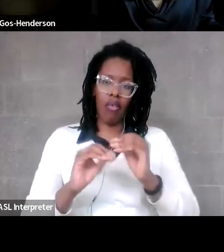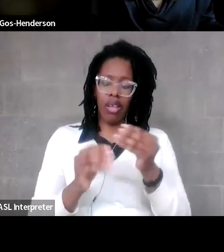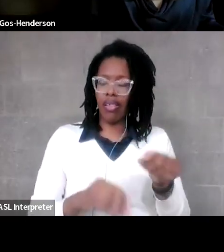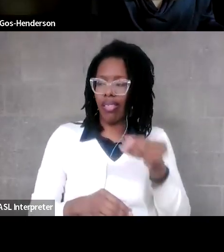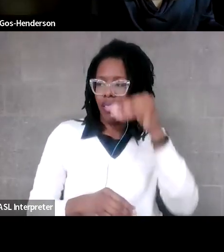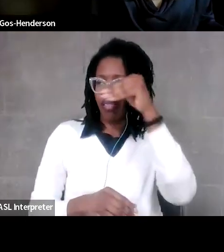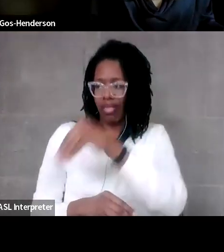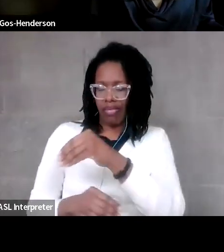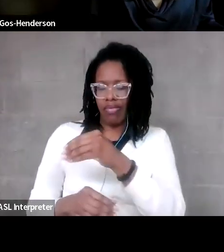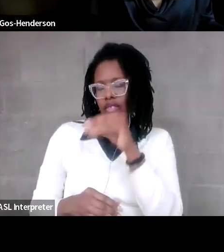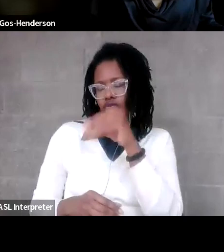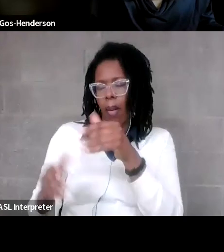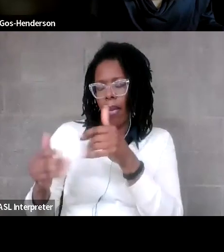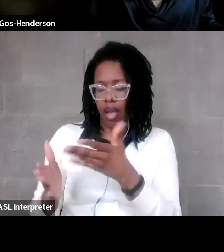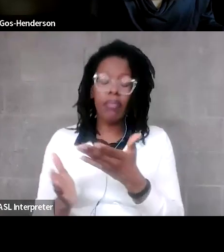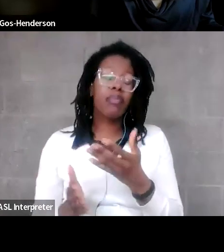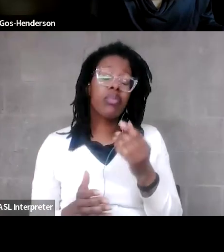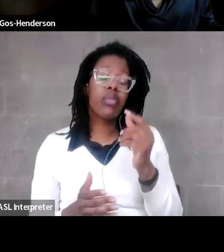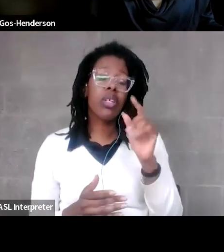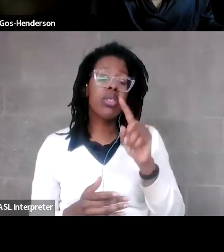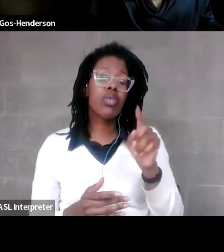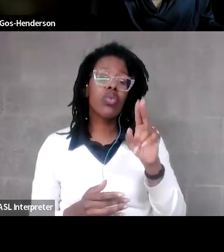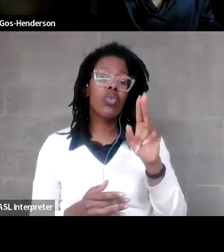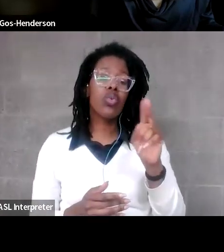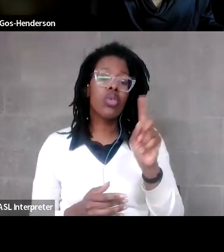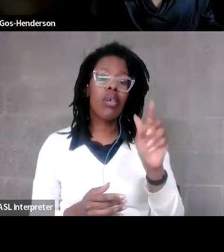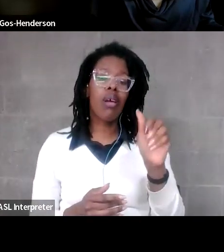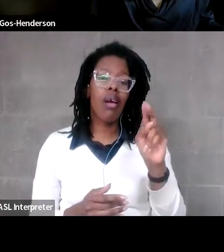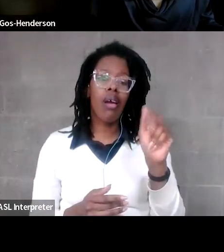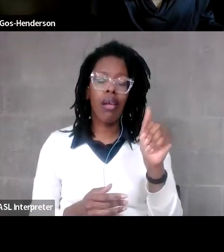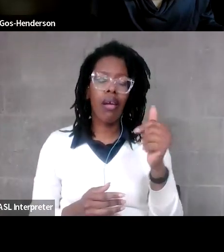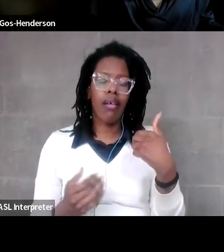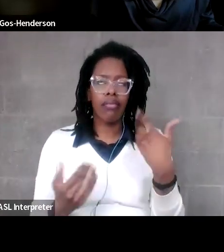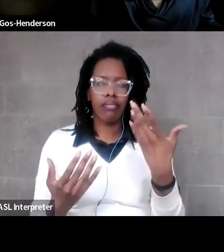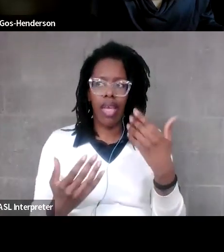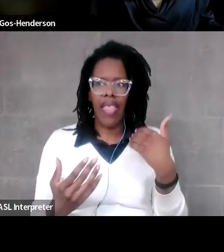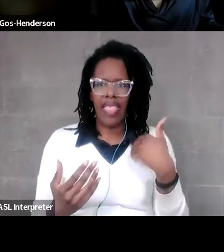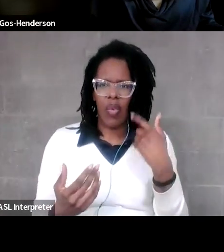Tal vez algunos consejos para la gente. Creo que puede haber unas 20 preguntas sobre esto,